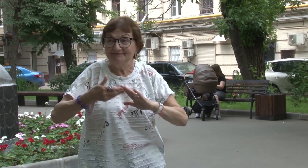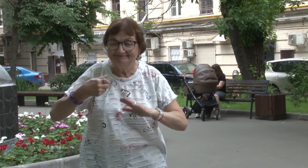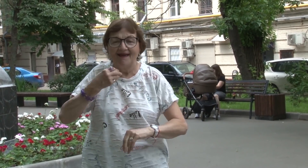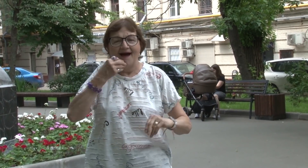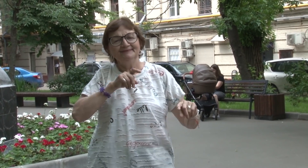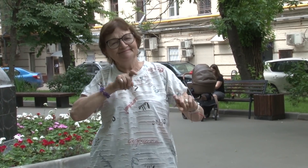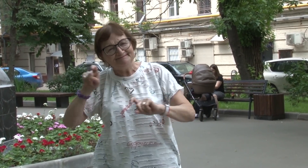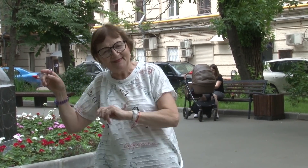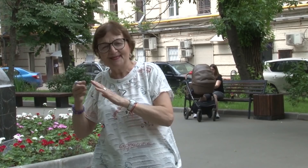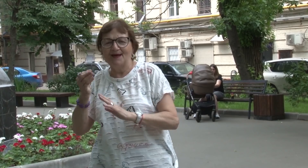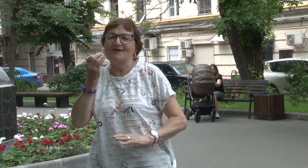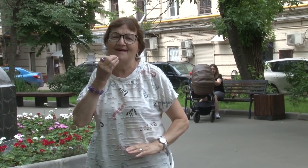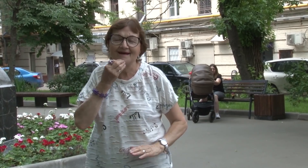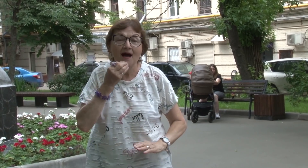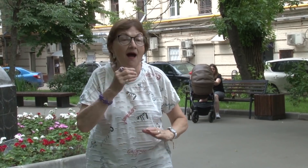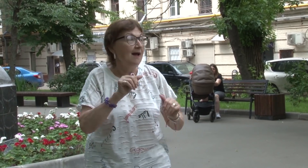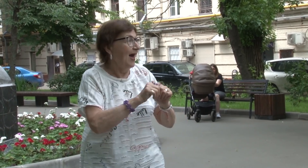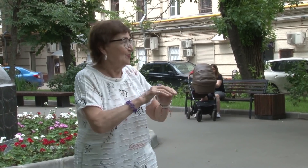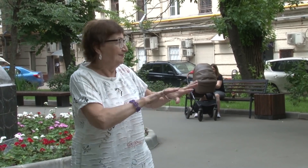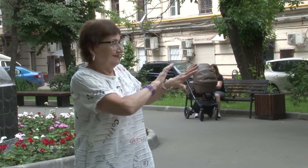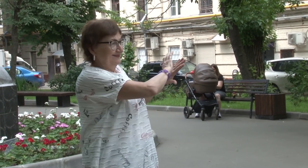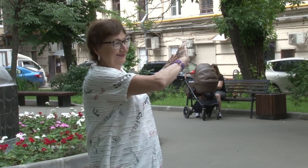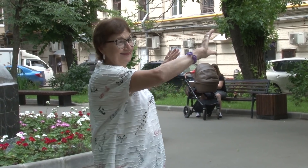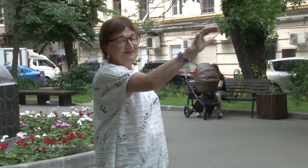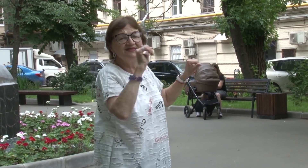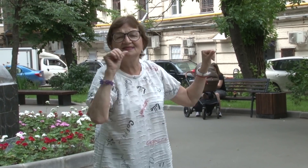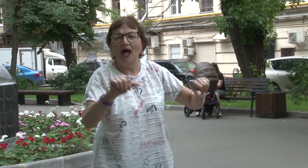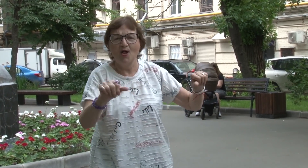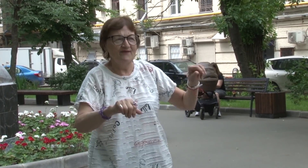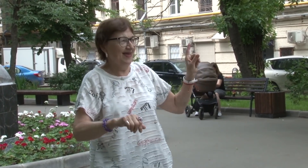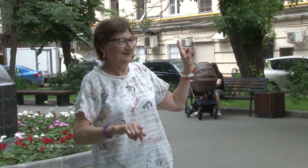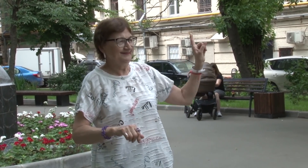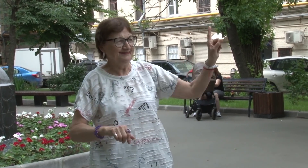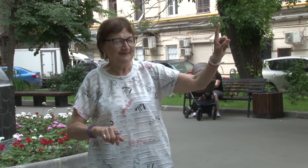Звали меня – бежала домой есть. Рядом была столовая – на первом этаже.